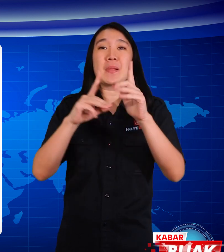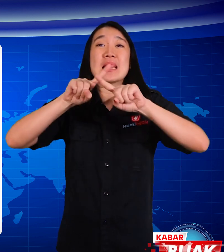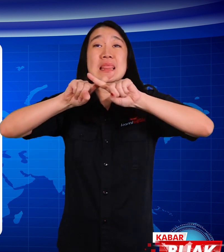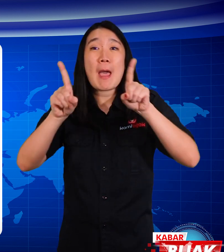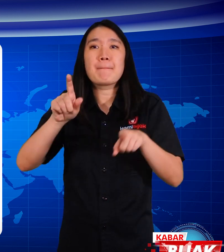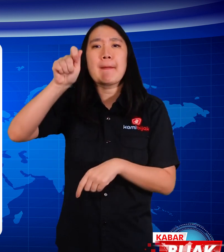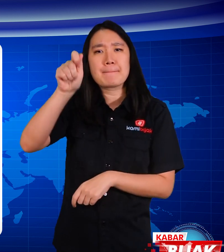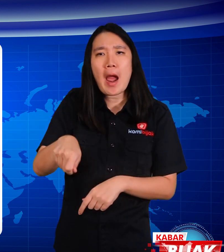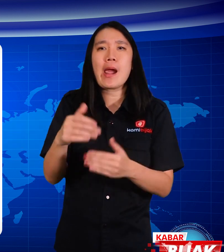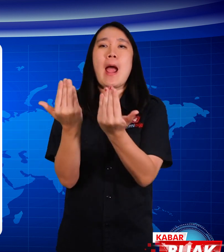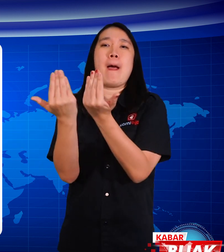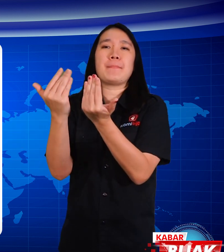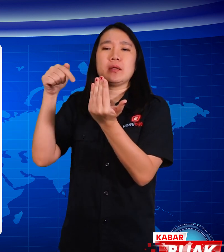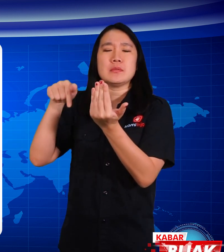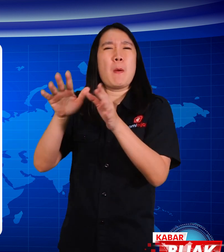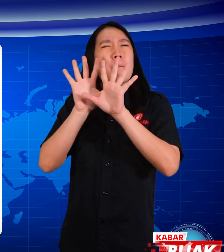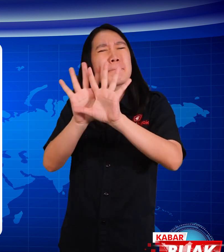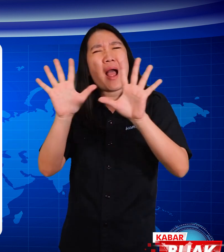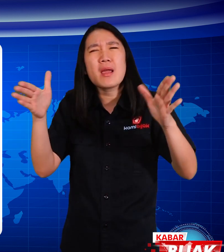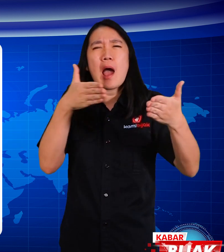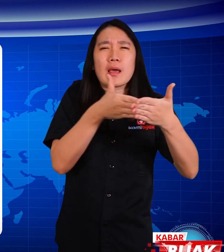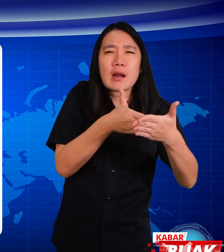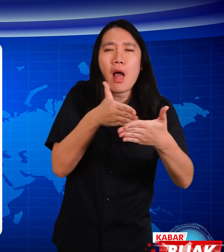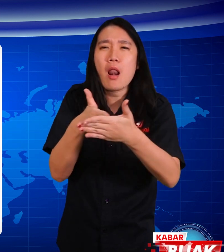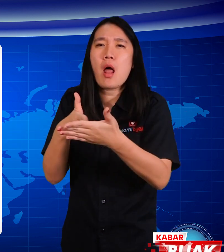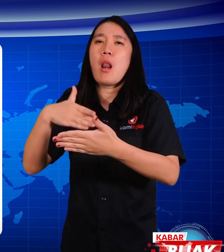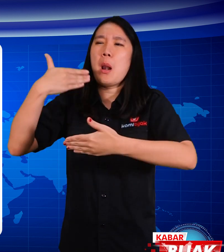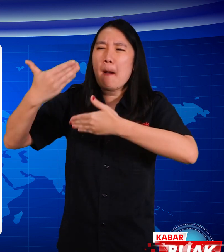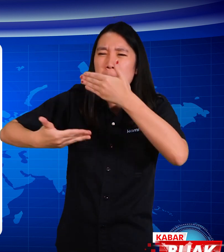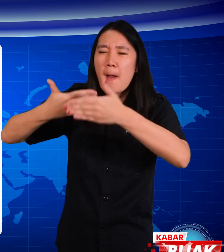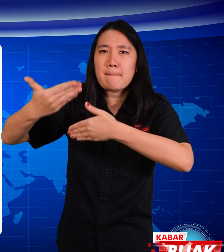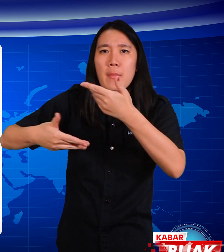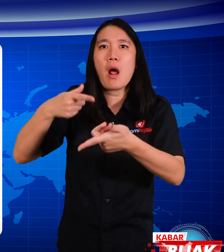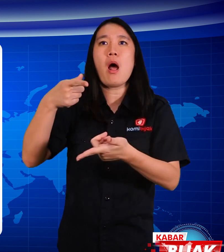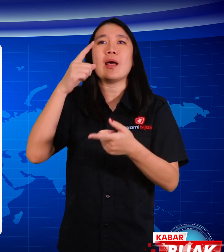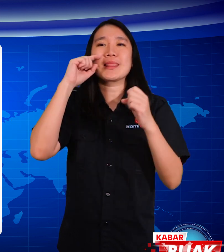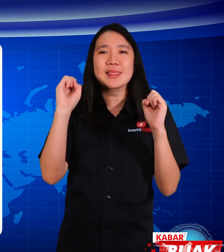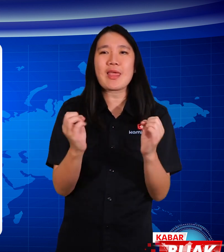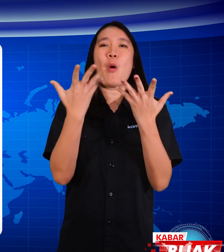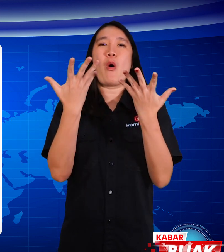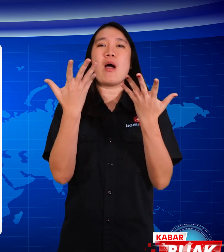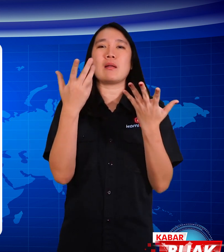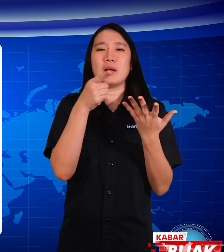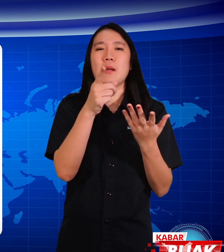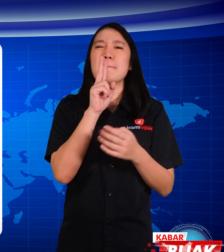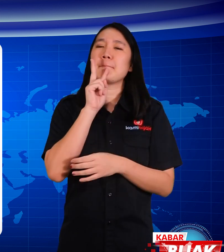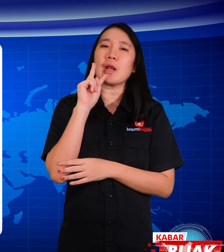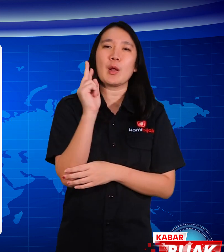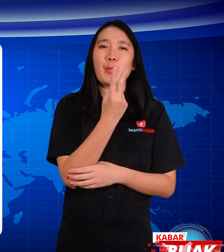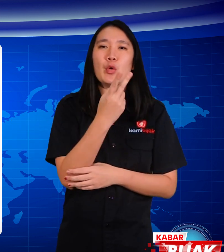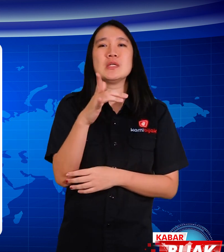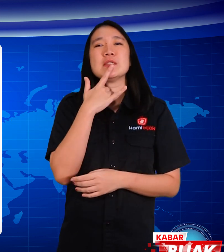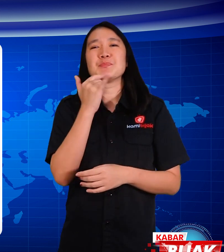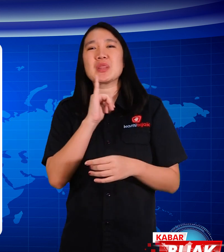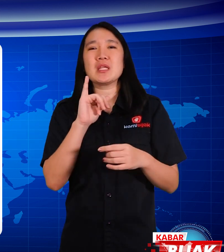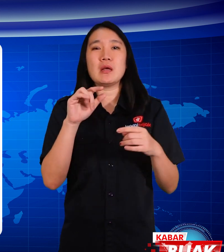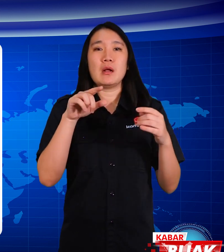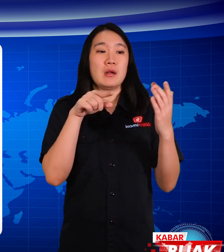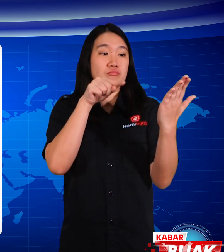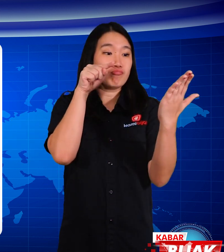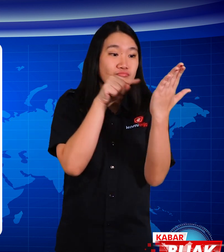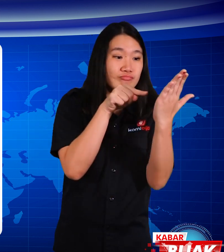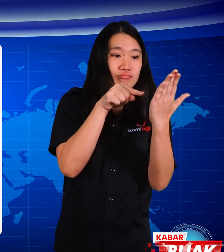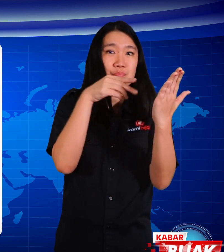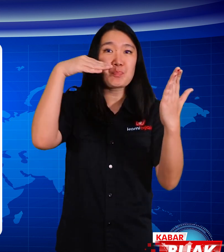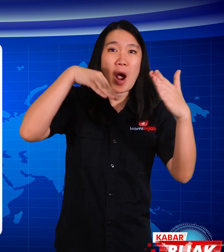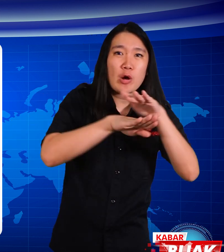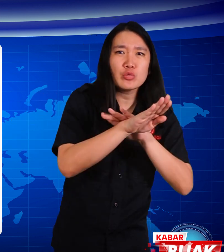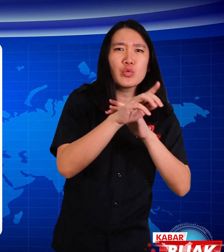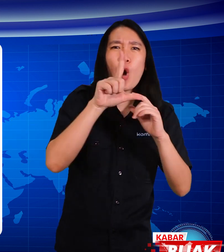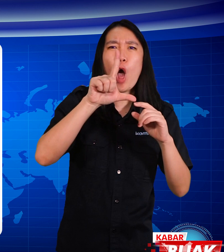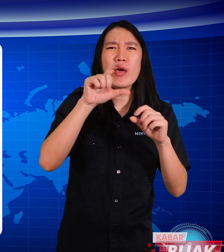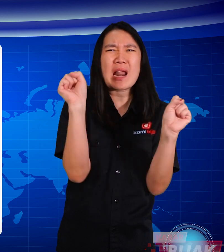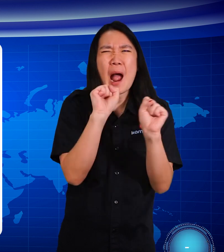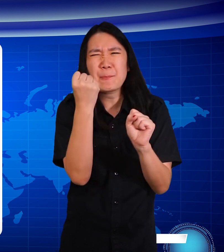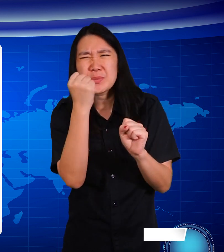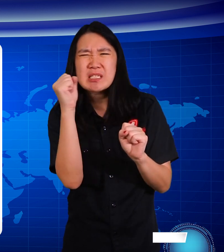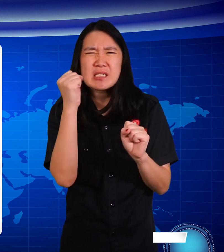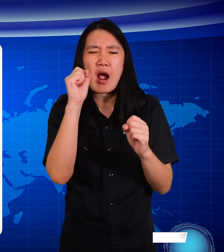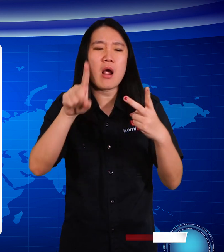Tapi aplikasi ini banyak kendala yang kemudian ketahuan penipuan, seperti susah login,